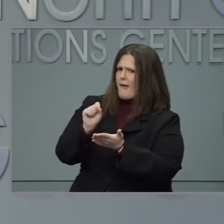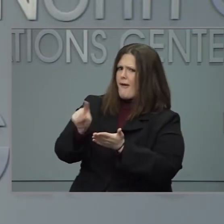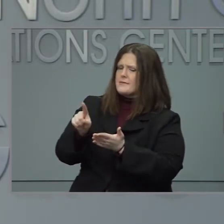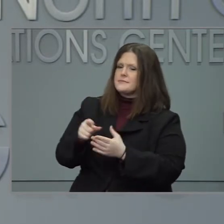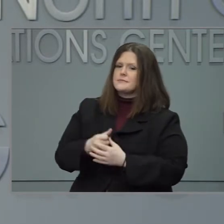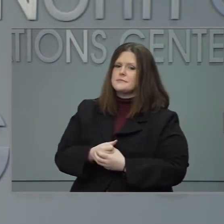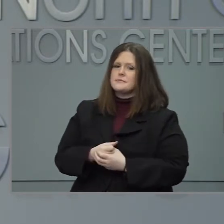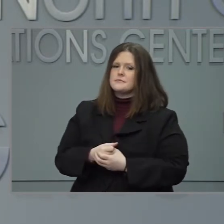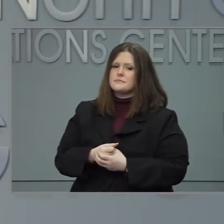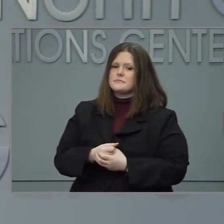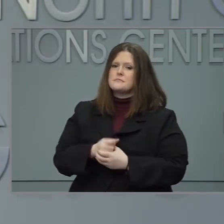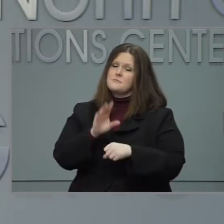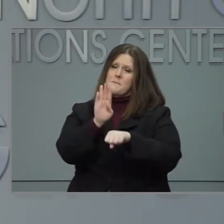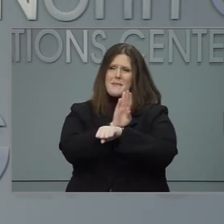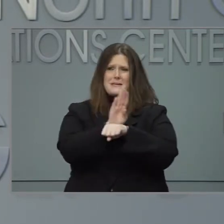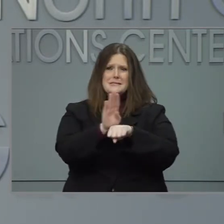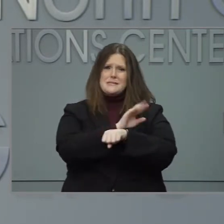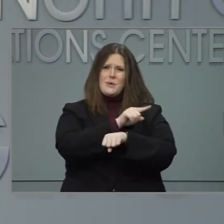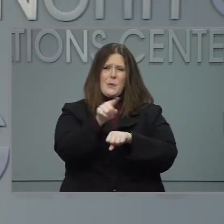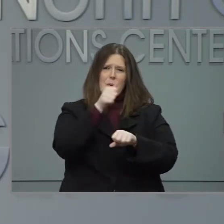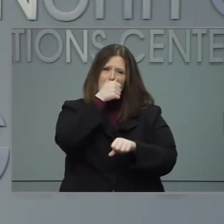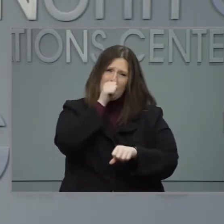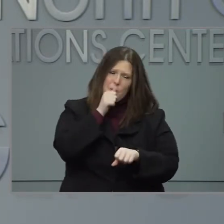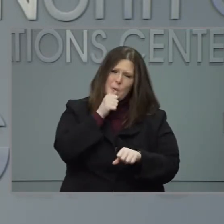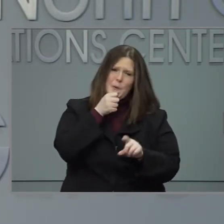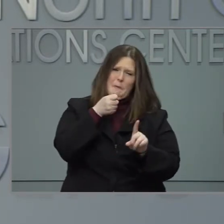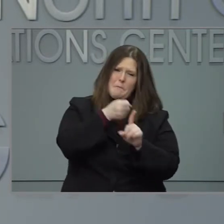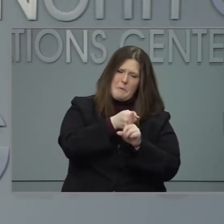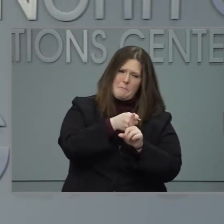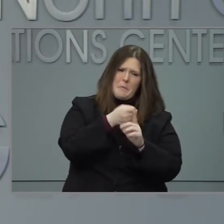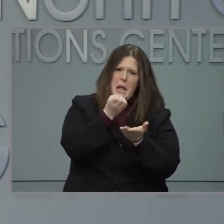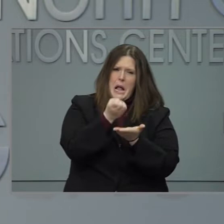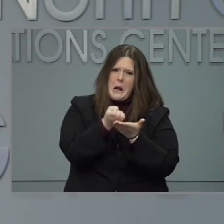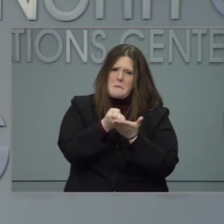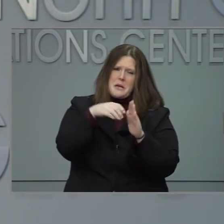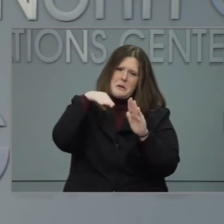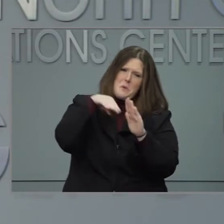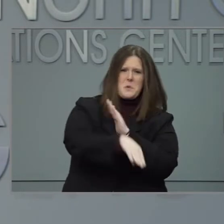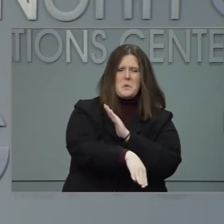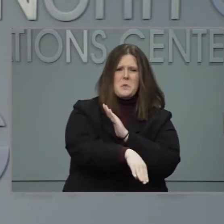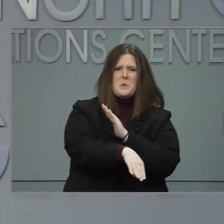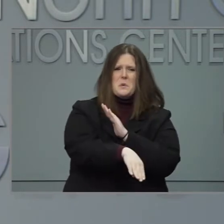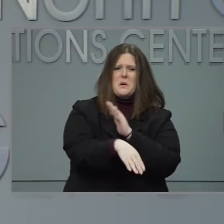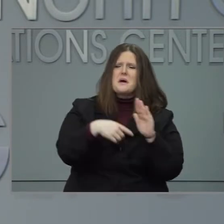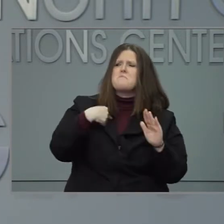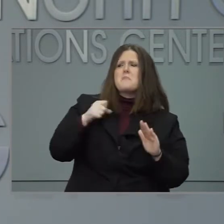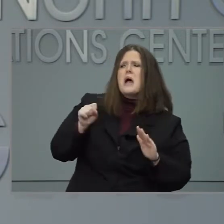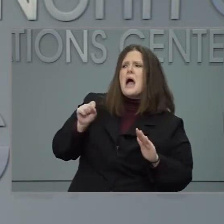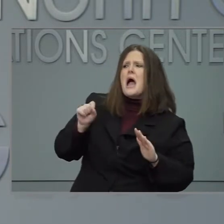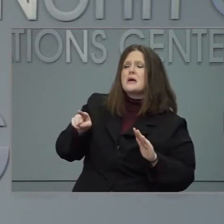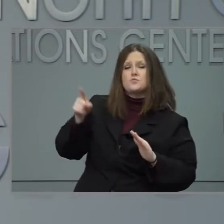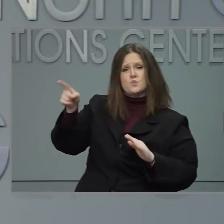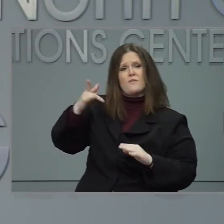Sabemos que los negocios han sufrido mucho por las restricciones y han perdido mucho dinero. Este último año.